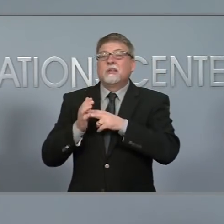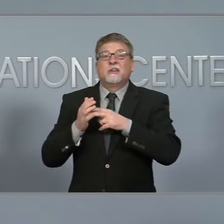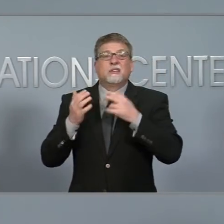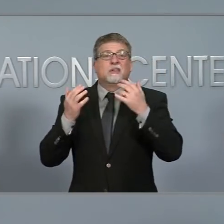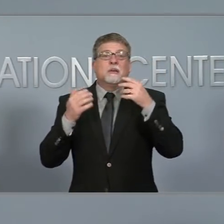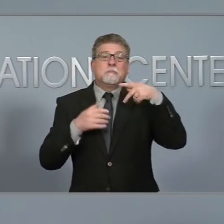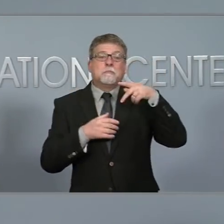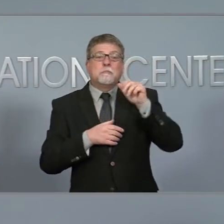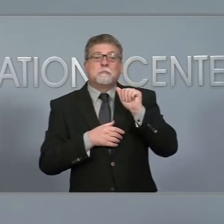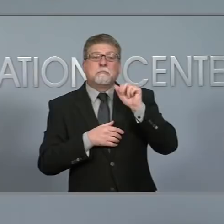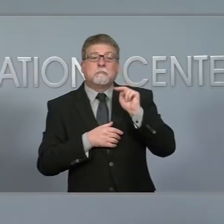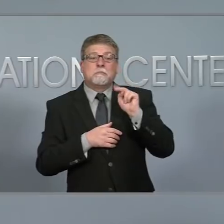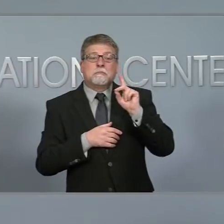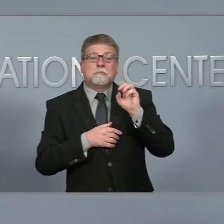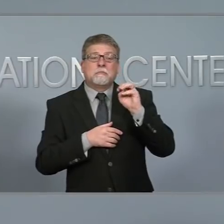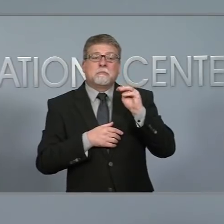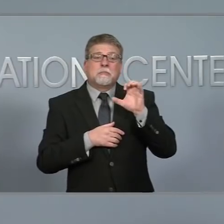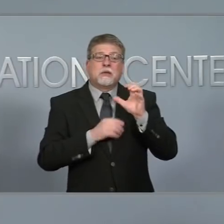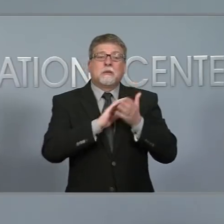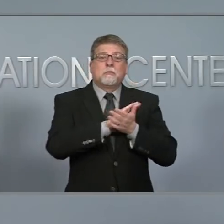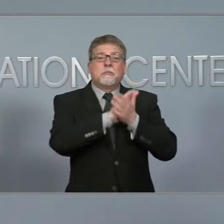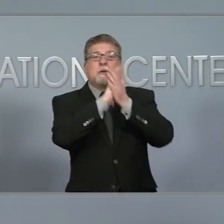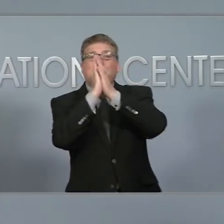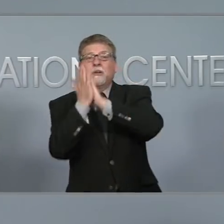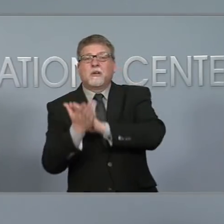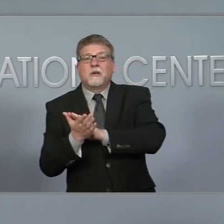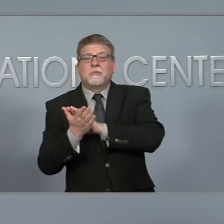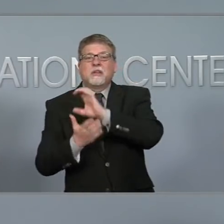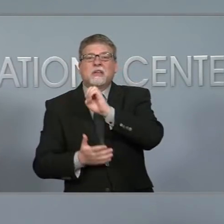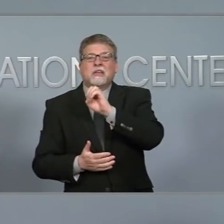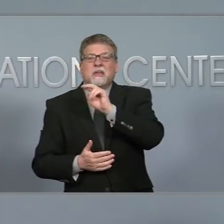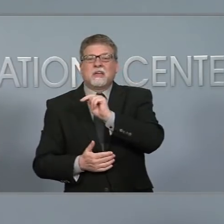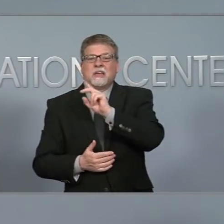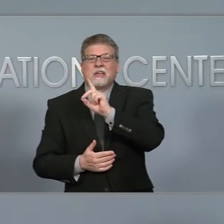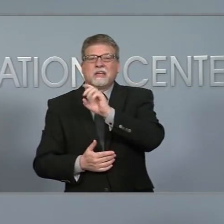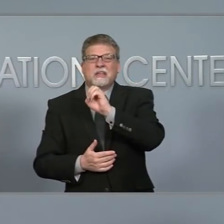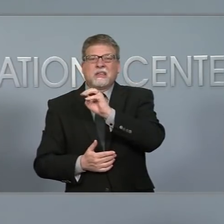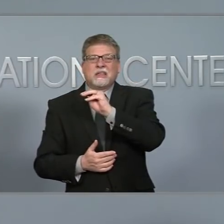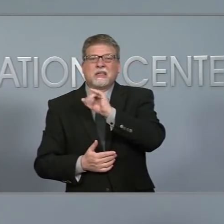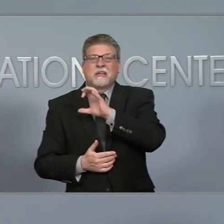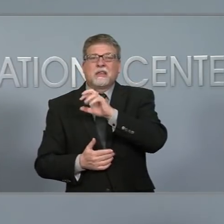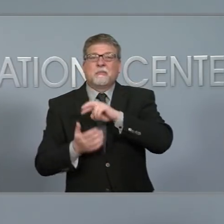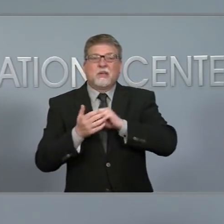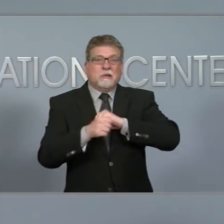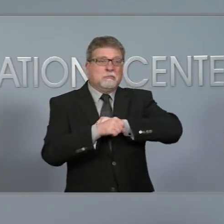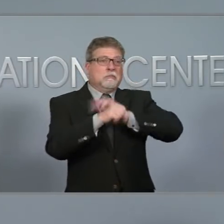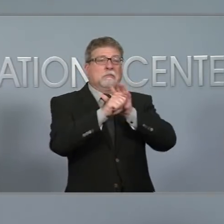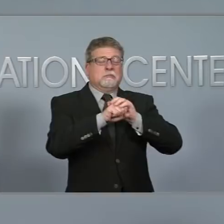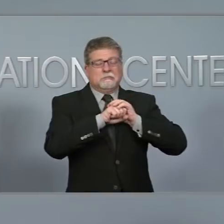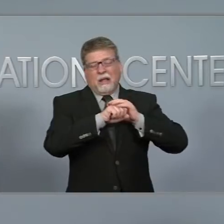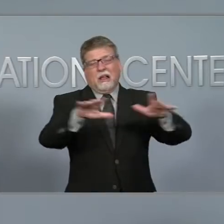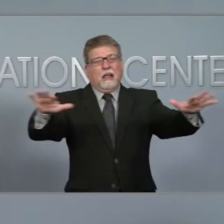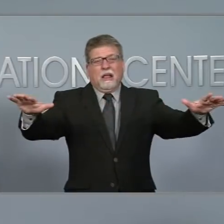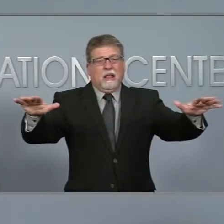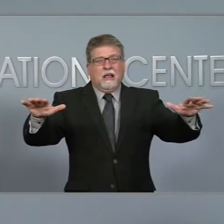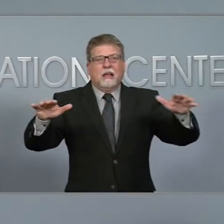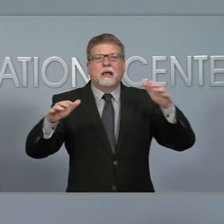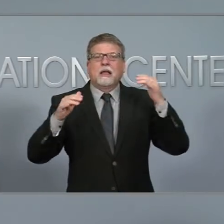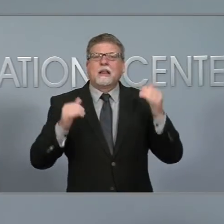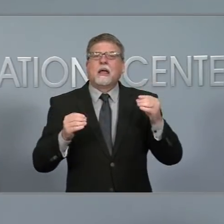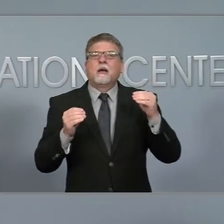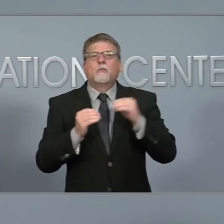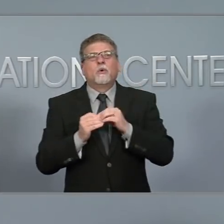a las sesiones de covid